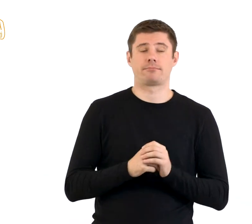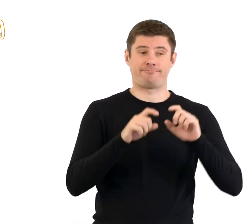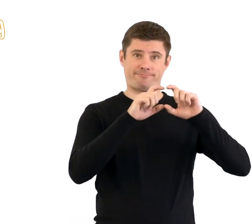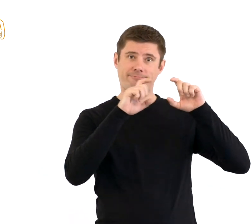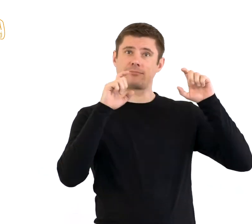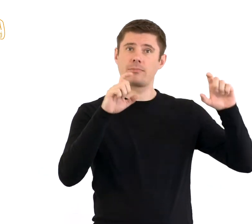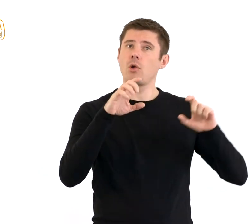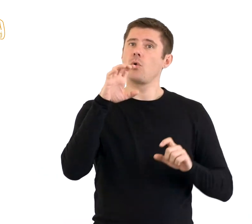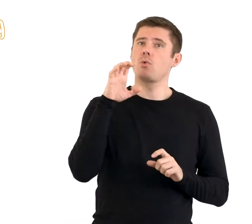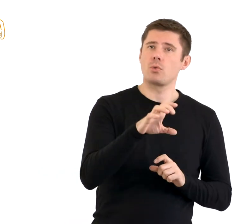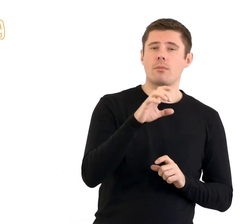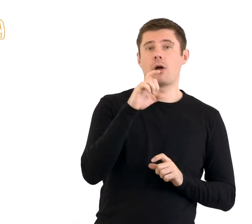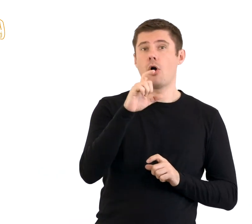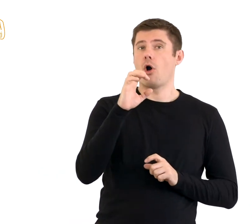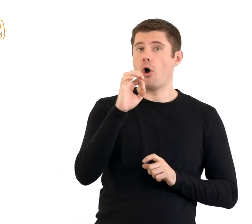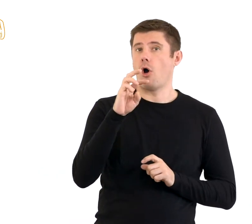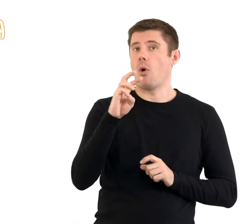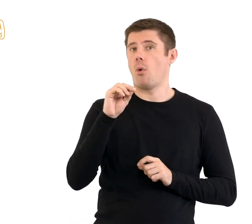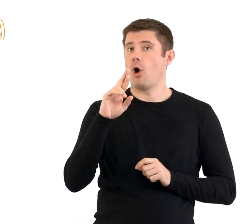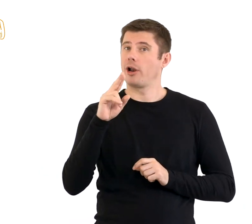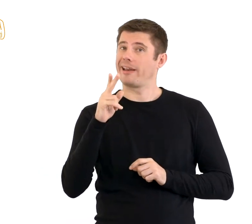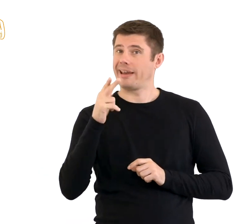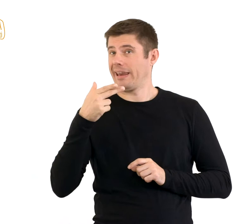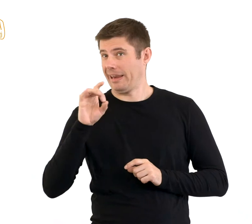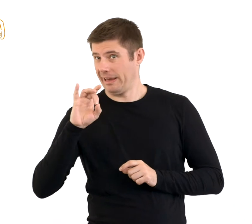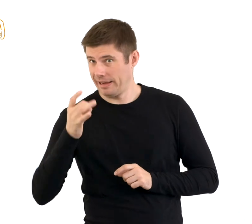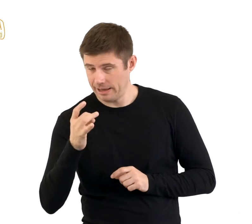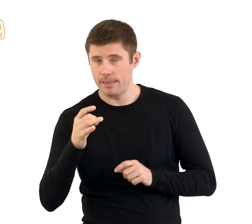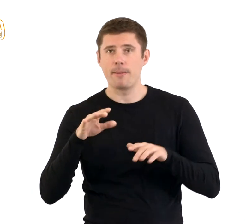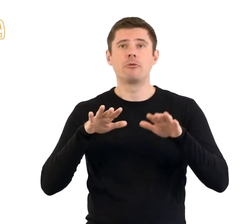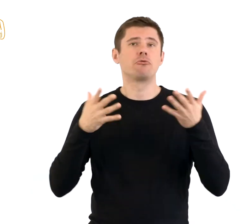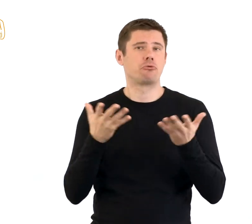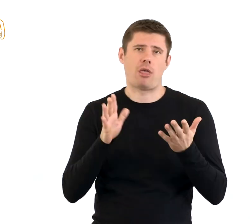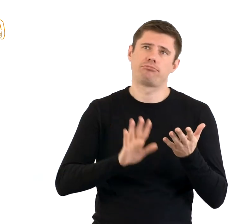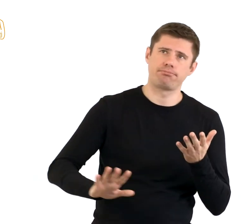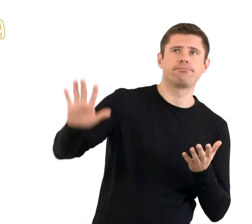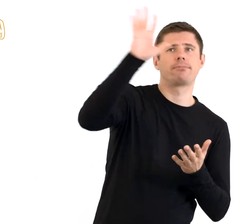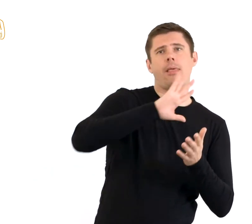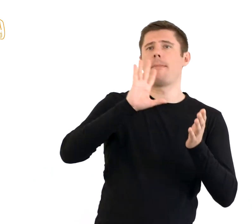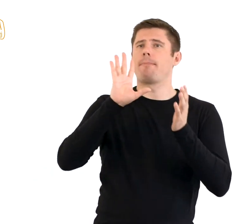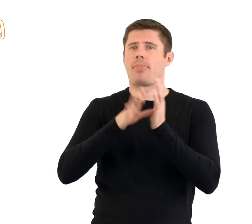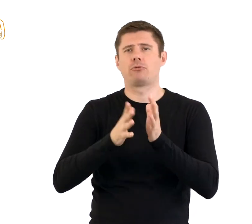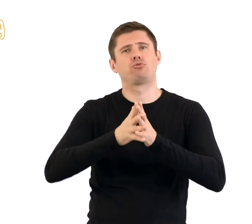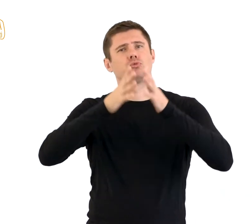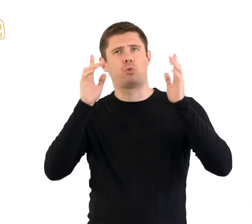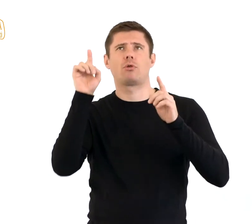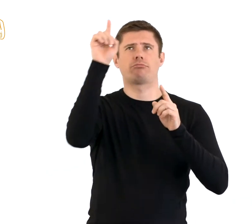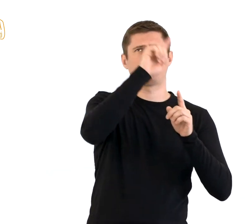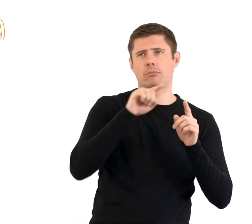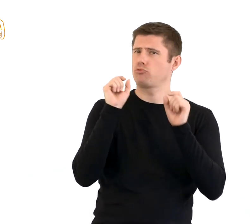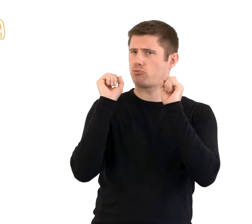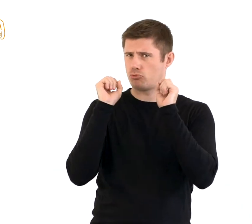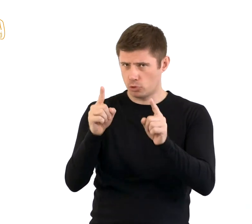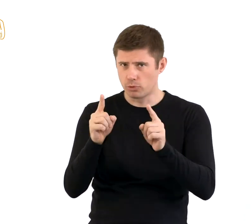Centra coworkingowe znajdują się już prawie we wszystkich większych miastach.